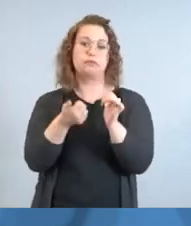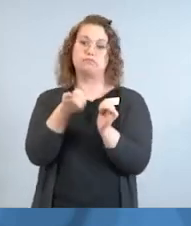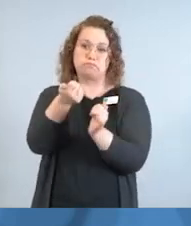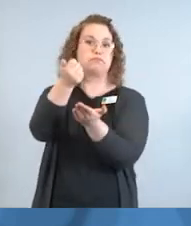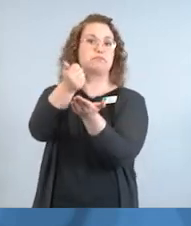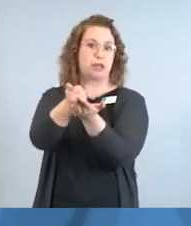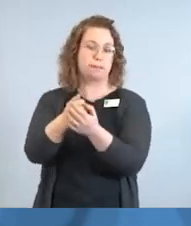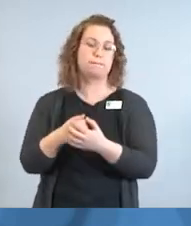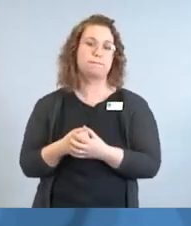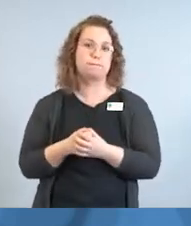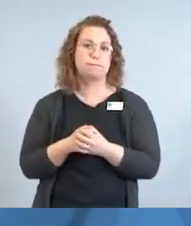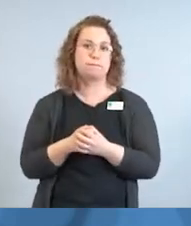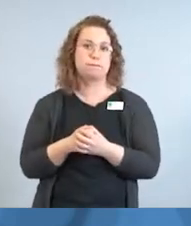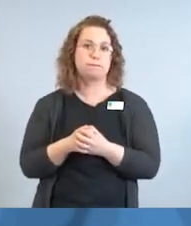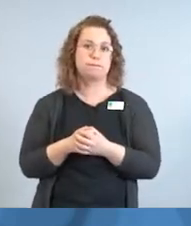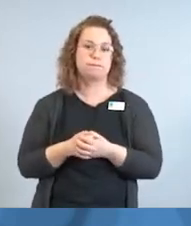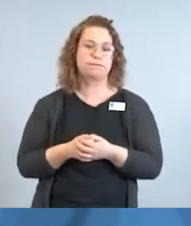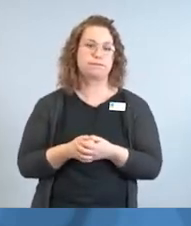tämä on lopputulema.